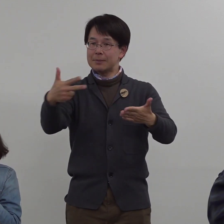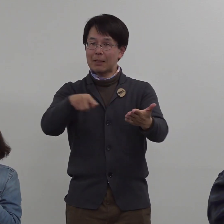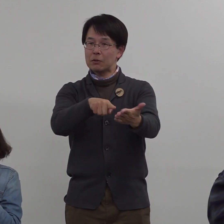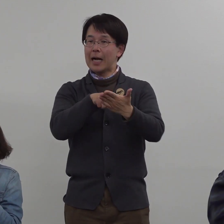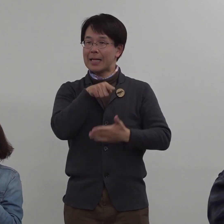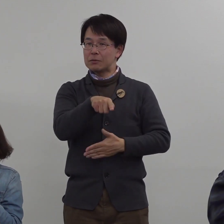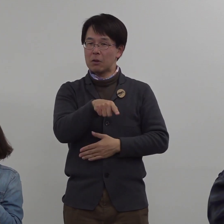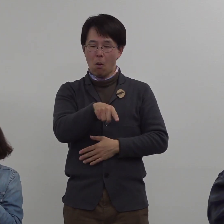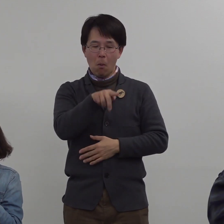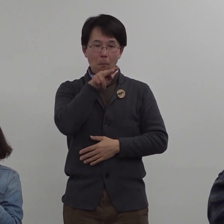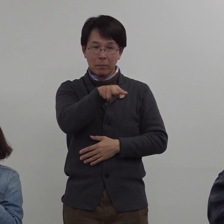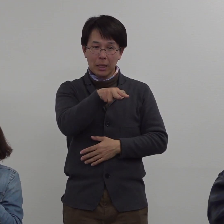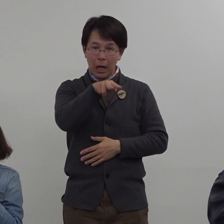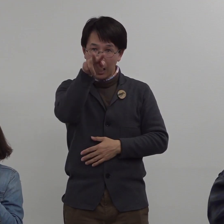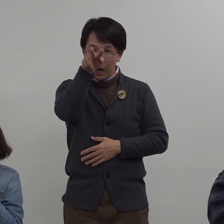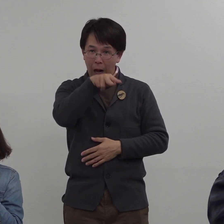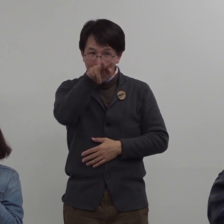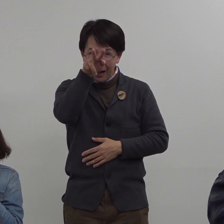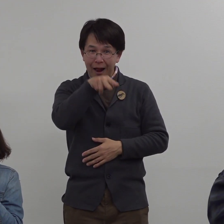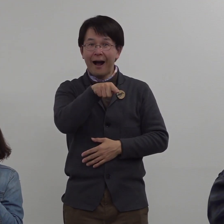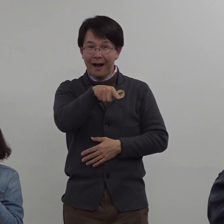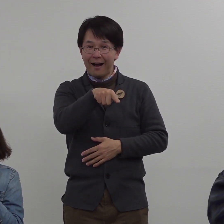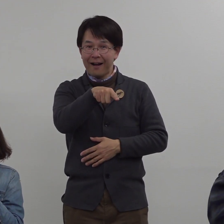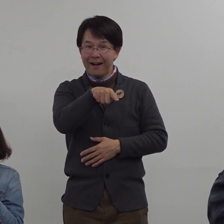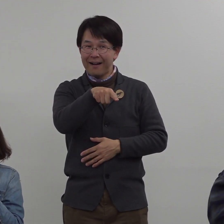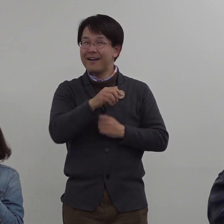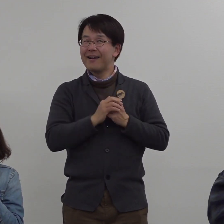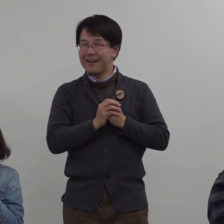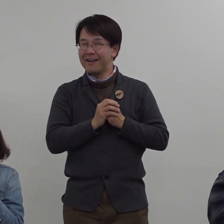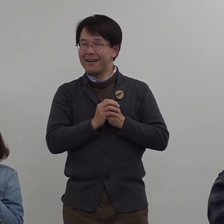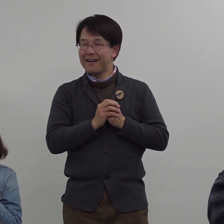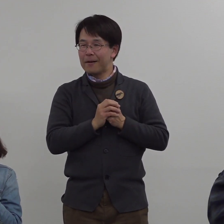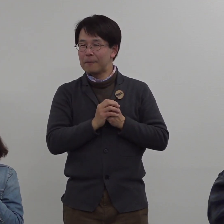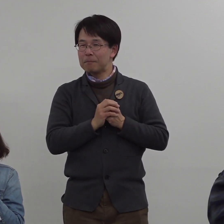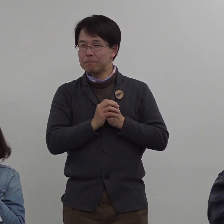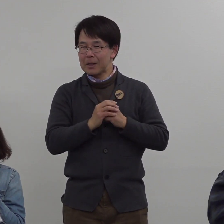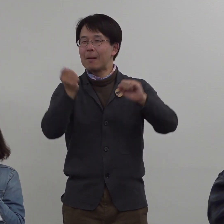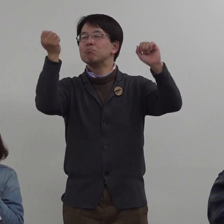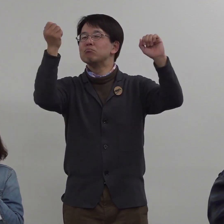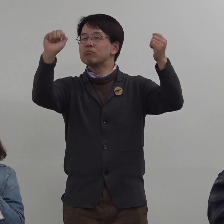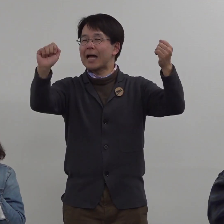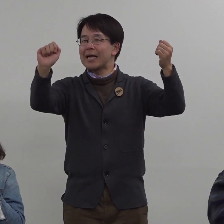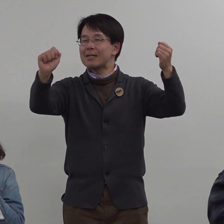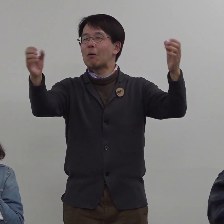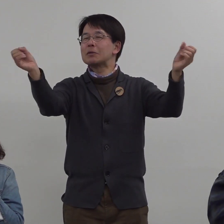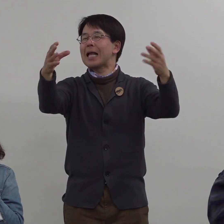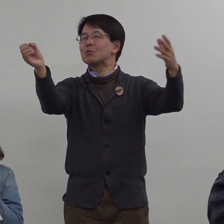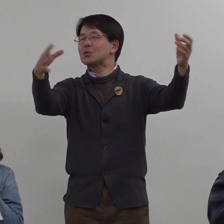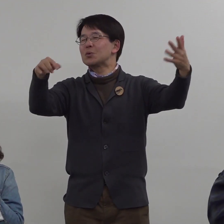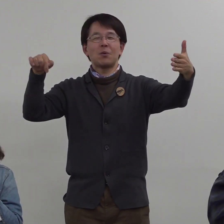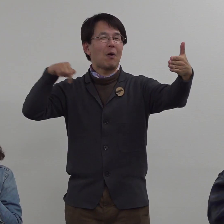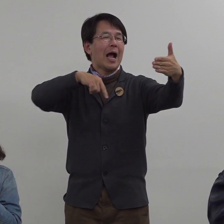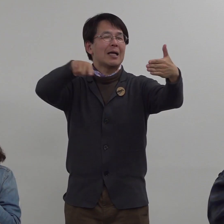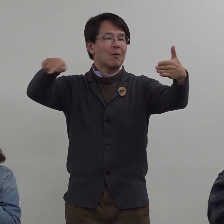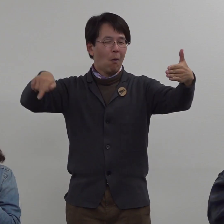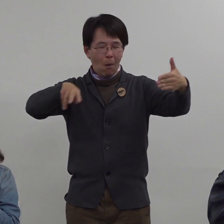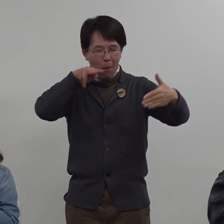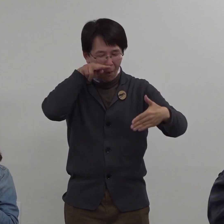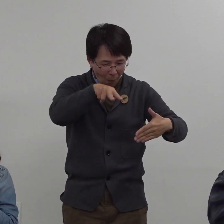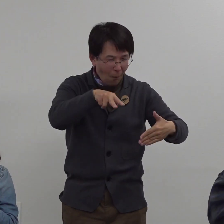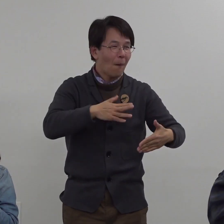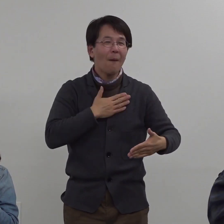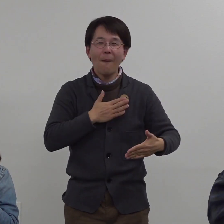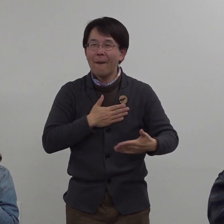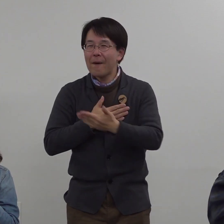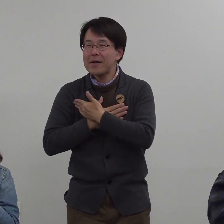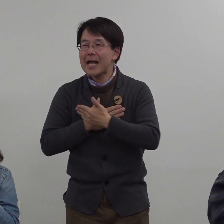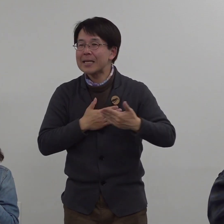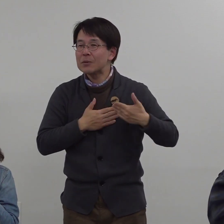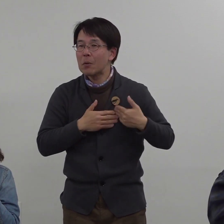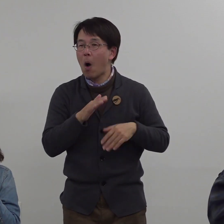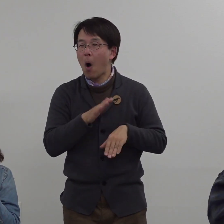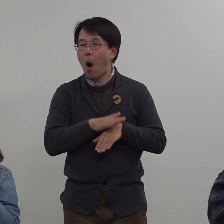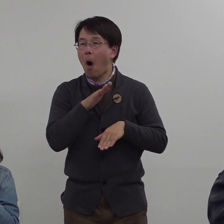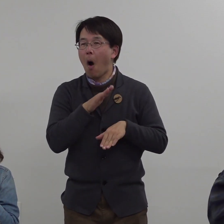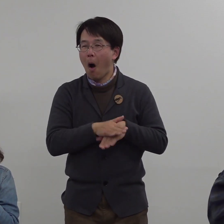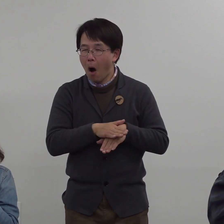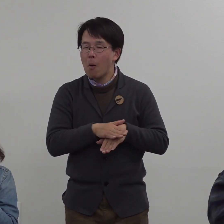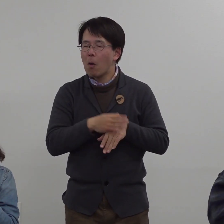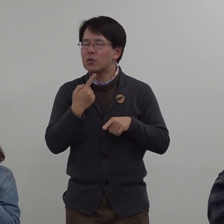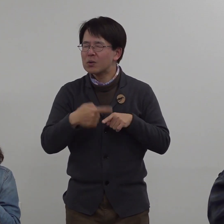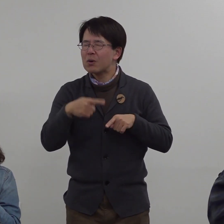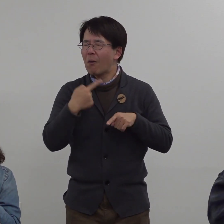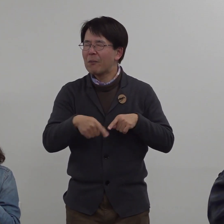それを見ることによって舞台とセリフ を一緒に見ることができるということも少しずつ広がってきています